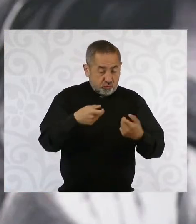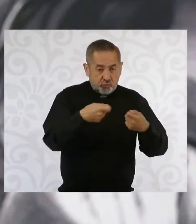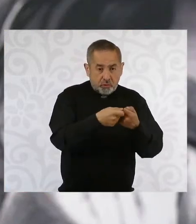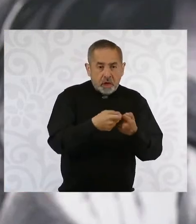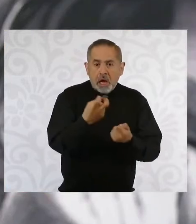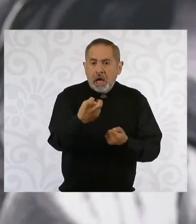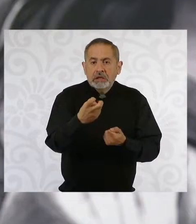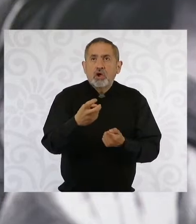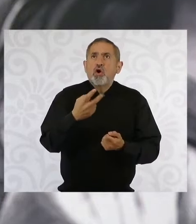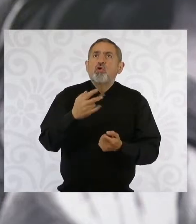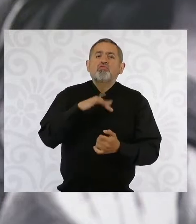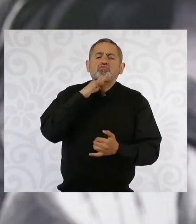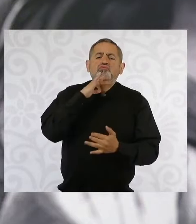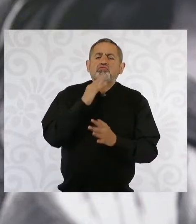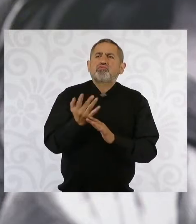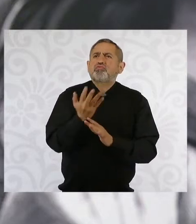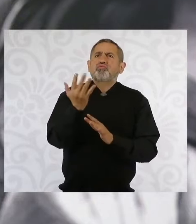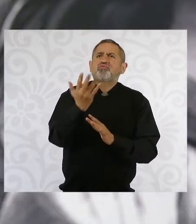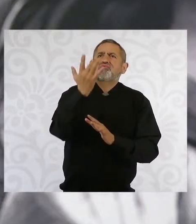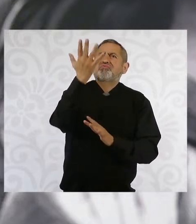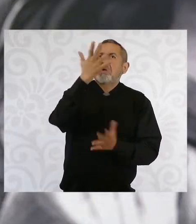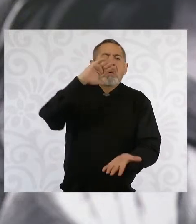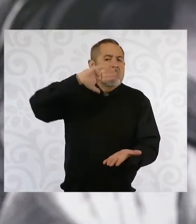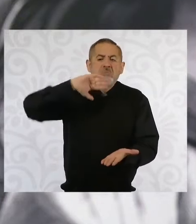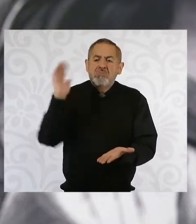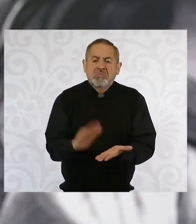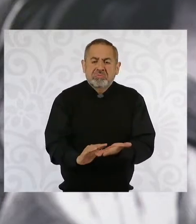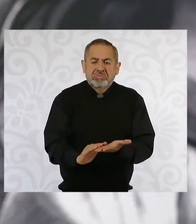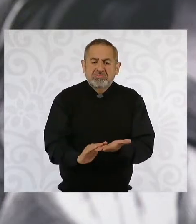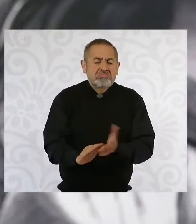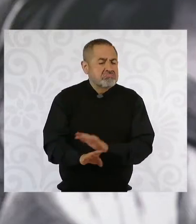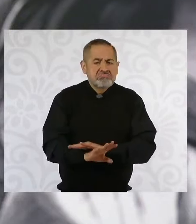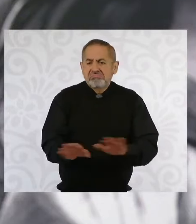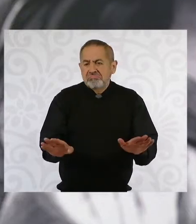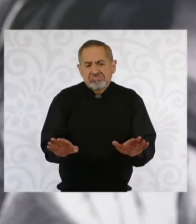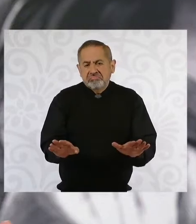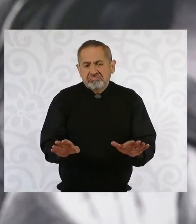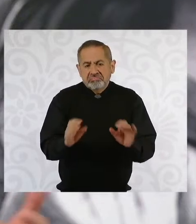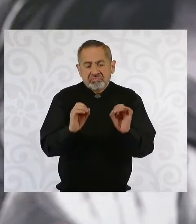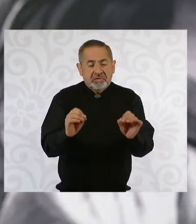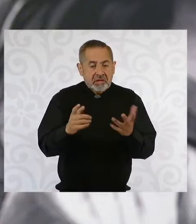las emisiones de gas de efecto invernadero que tiene nuestro país una parte importante